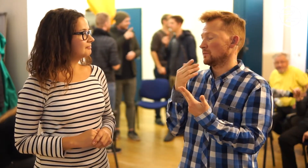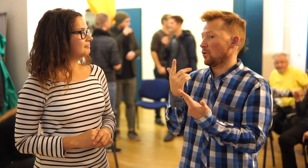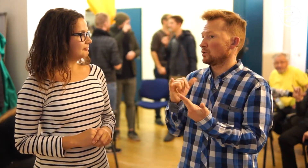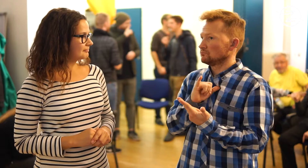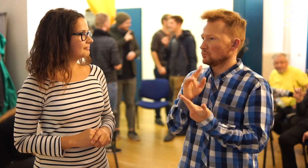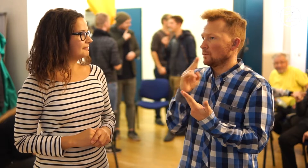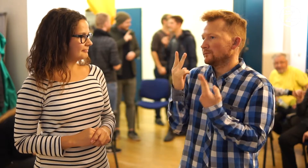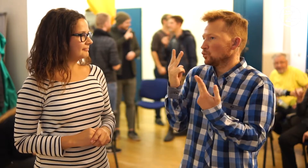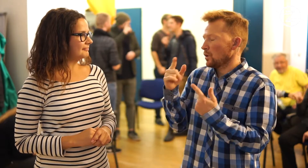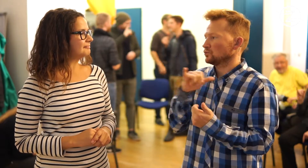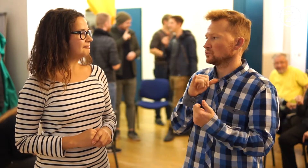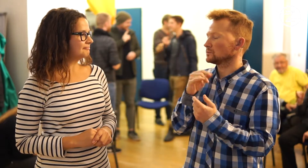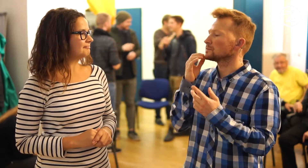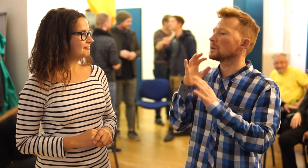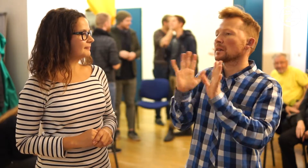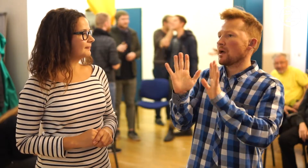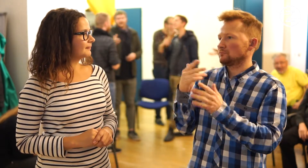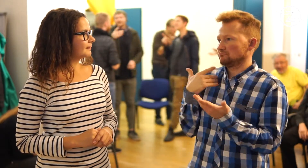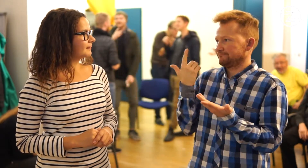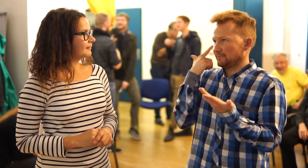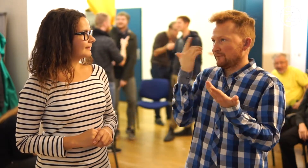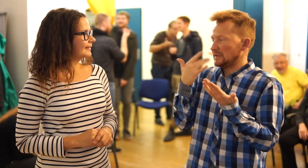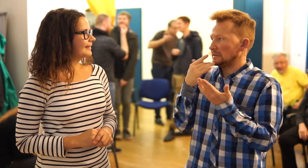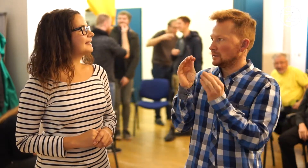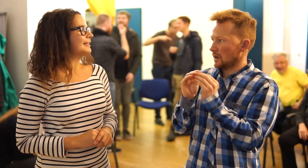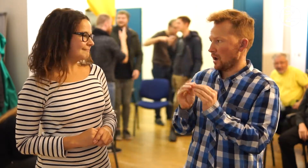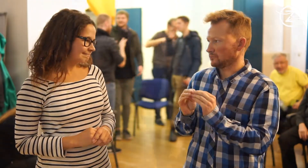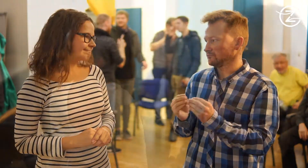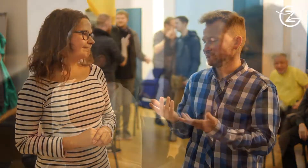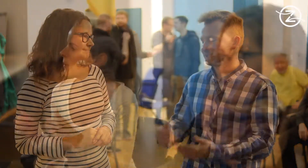Myslím si, že to jsou tři nejdůležitější věci, co jsem se dnes dověděl.